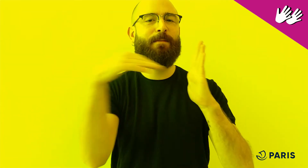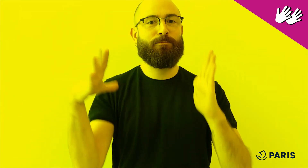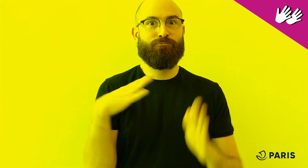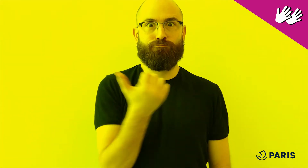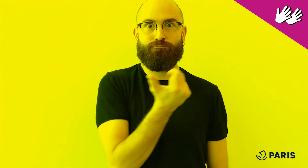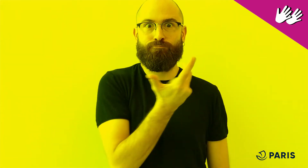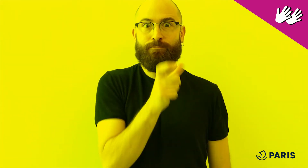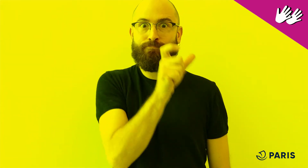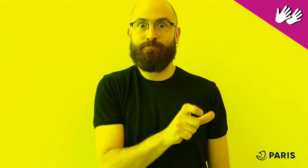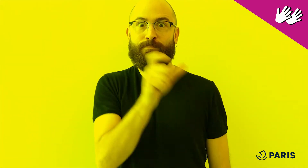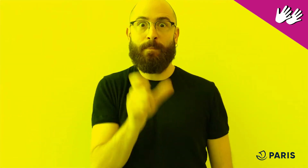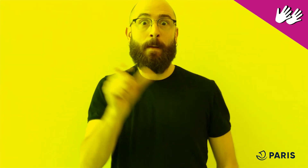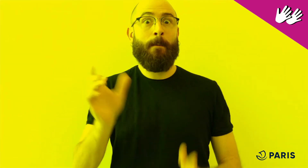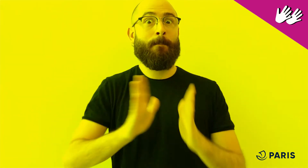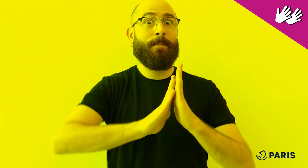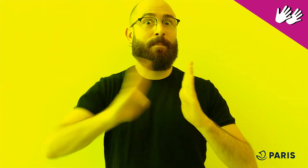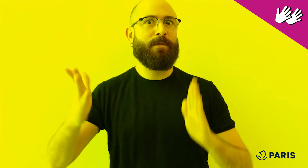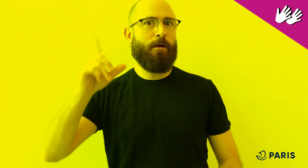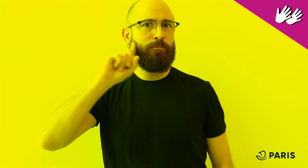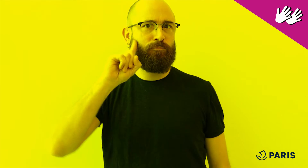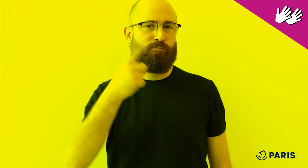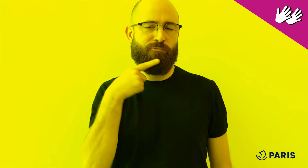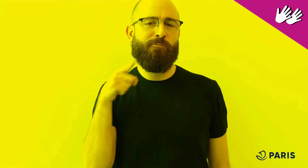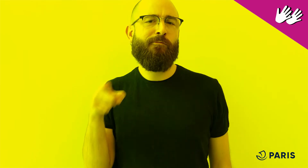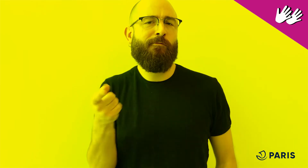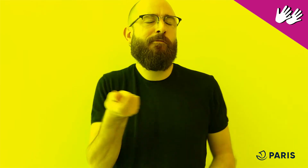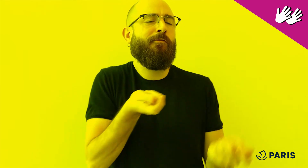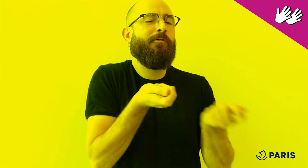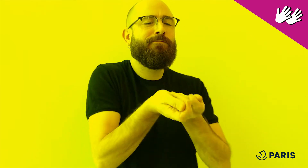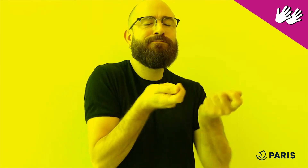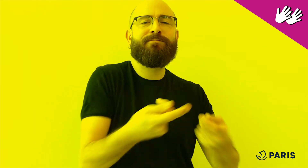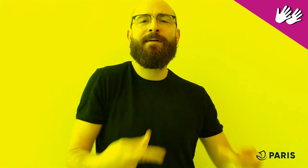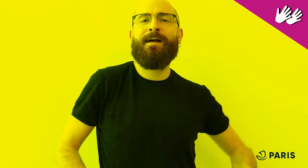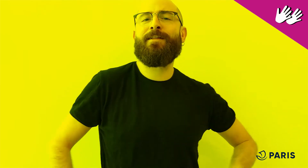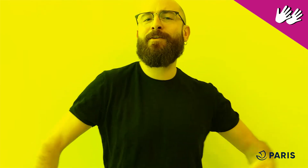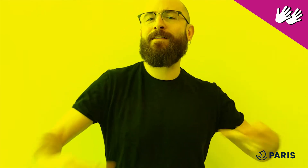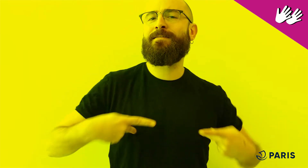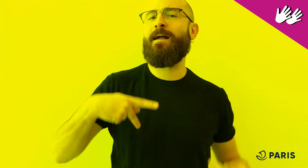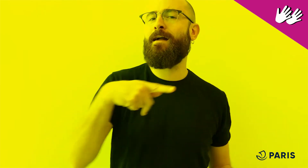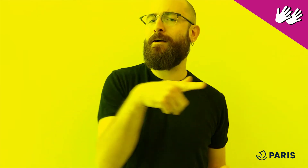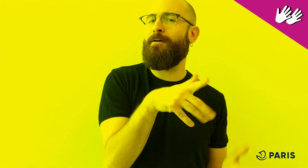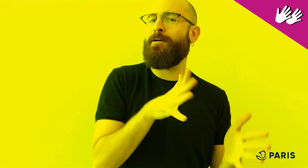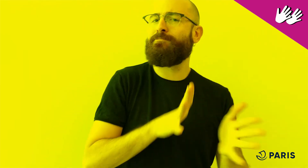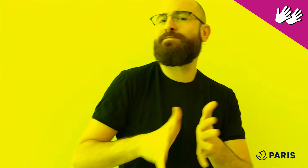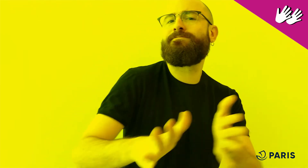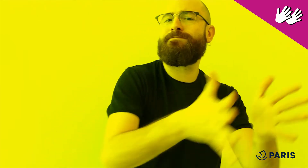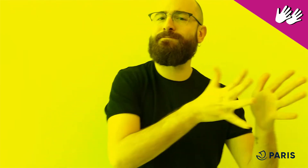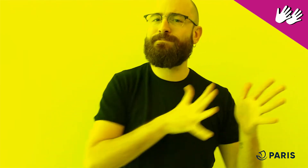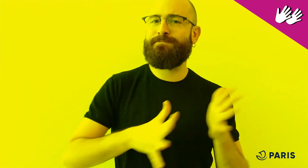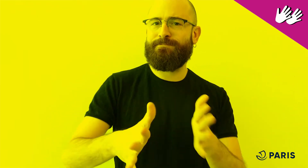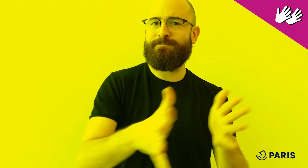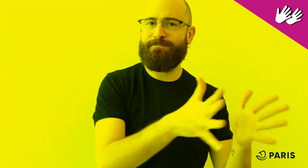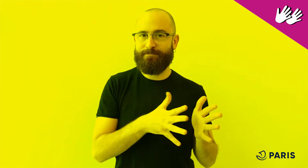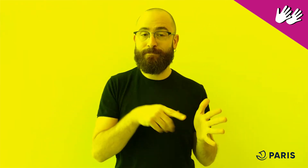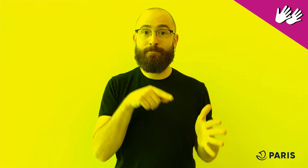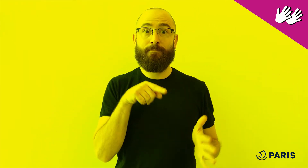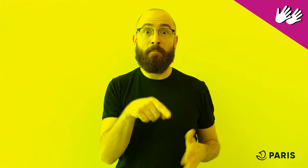ces ateliers s’adressent aux personnes possédant déjà des bases dans la LSF